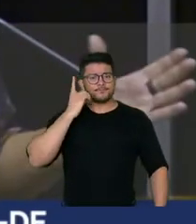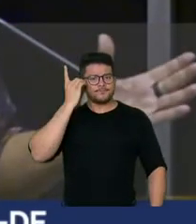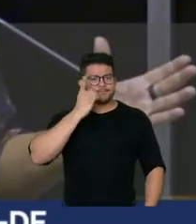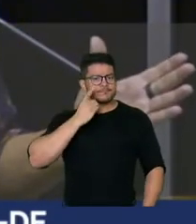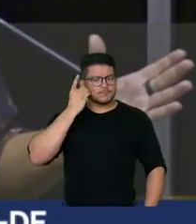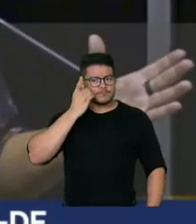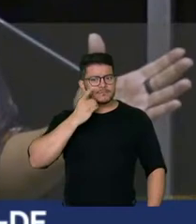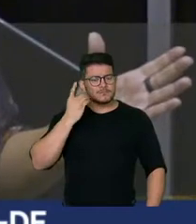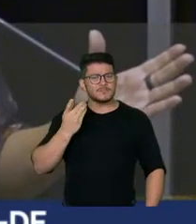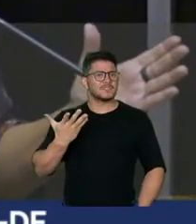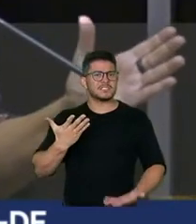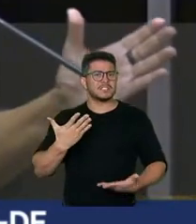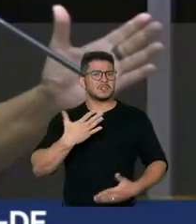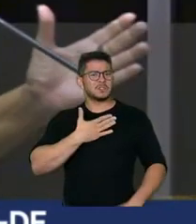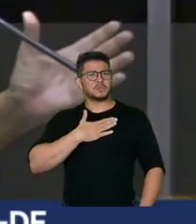TENHAMOS PARLAMENTARES QUE NÃO RESISTEM A PALAVRA GÊ